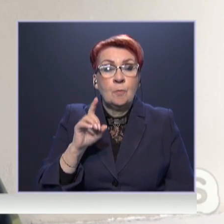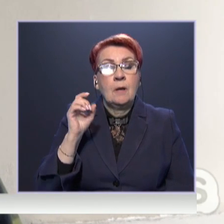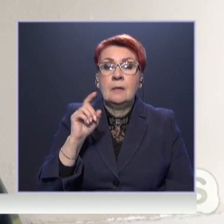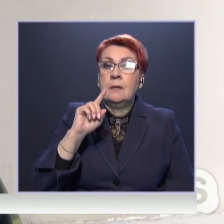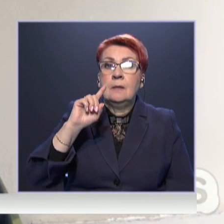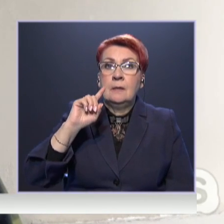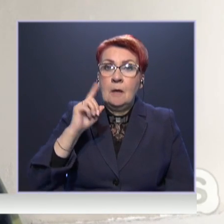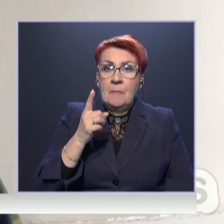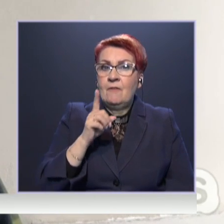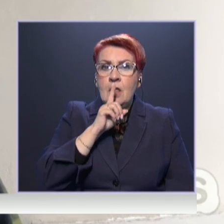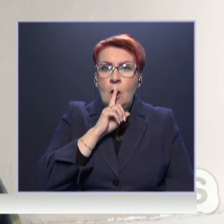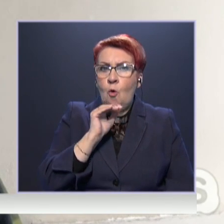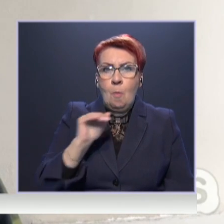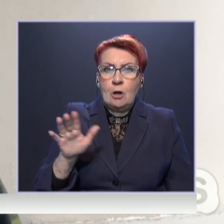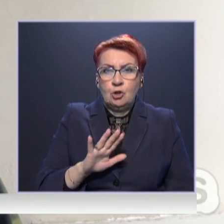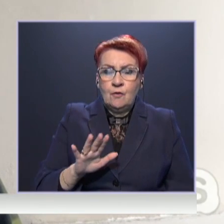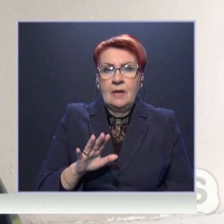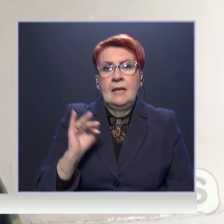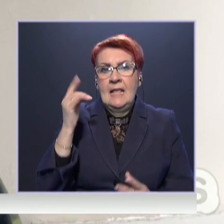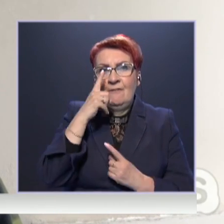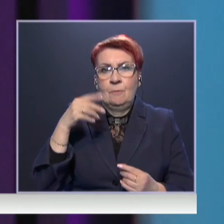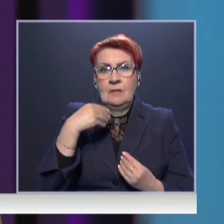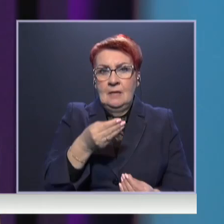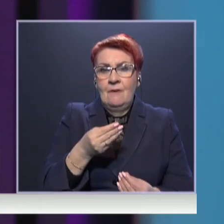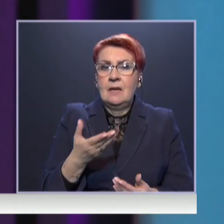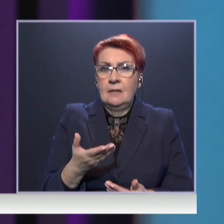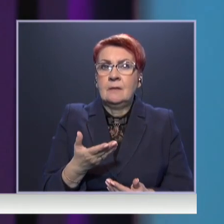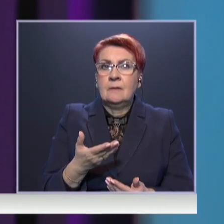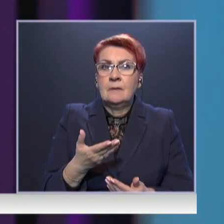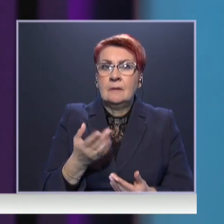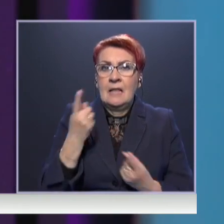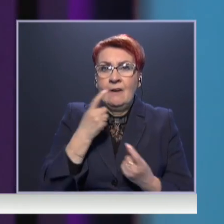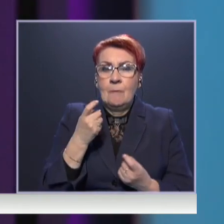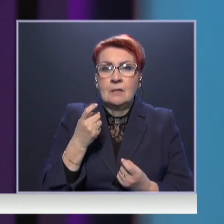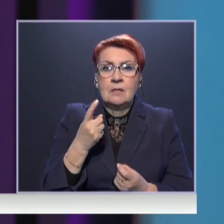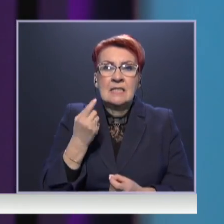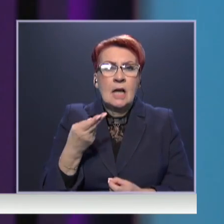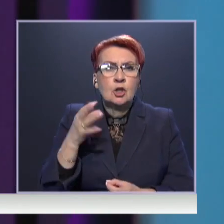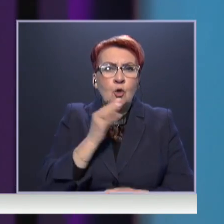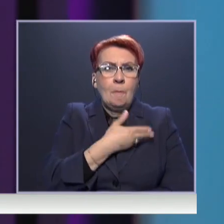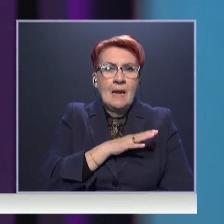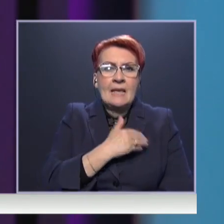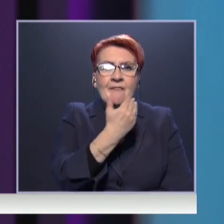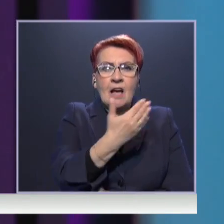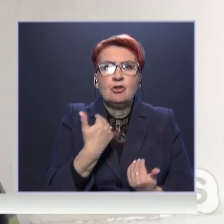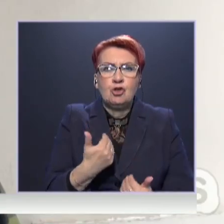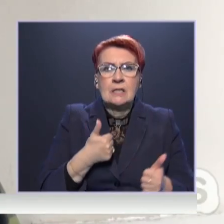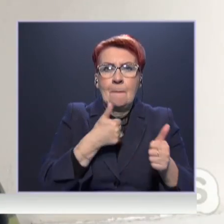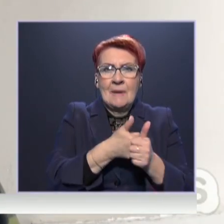бы давали то практически каждодневно то есть настолько все здесь плохо За что поляки вас сейчас преследуют только